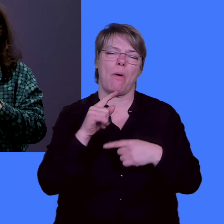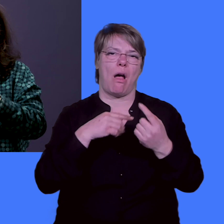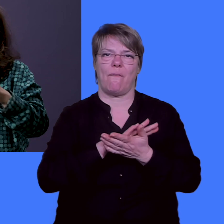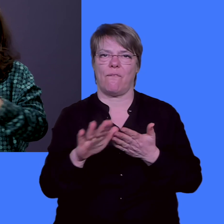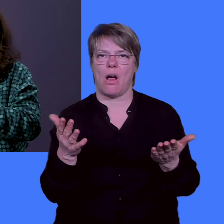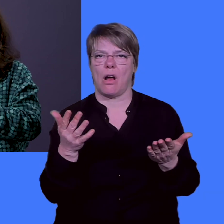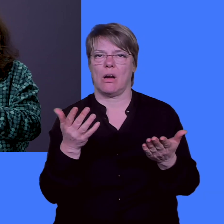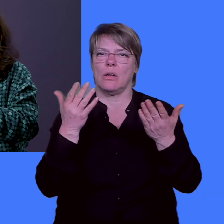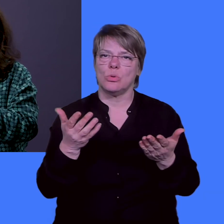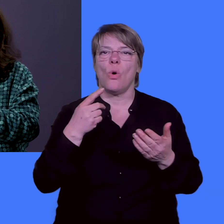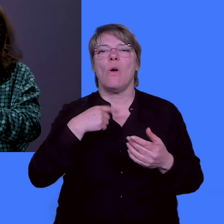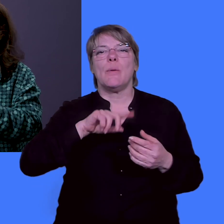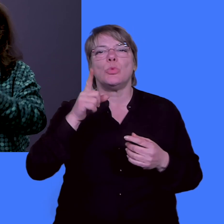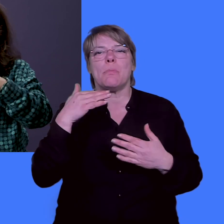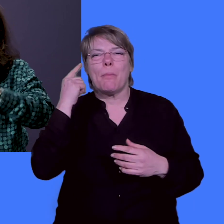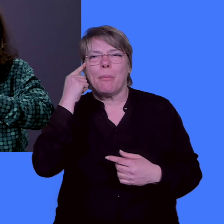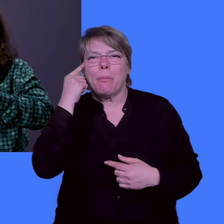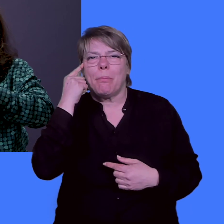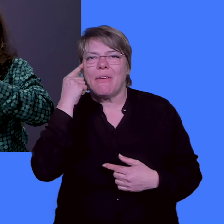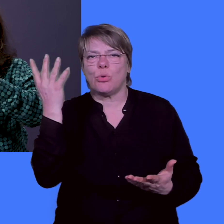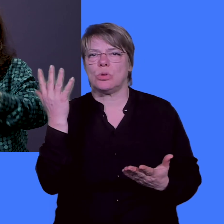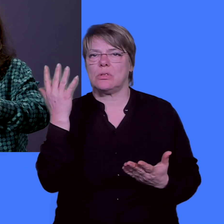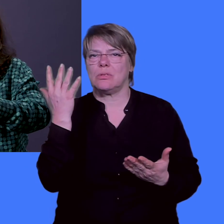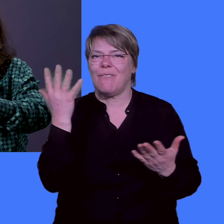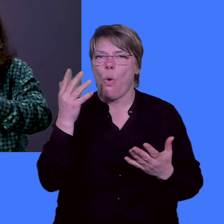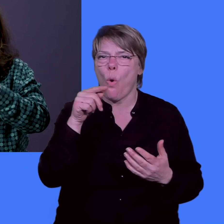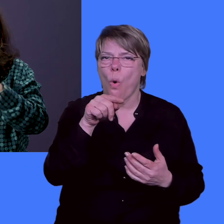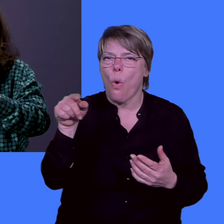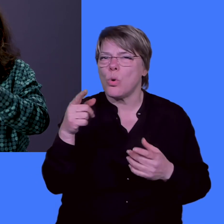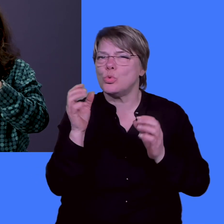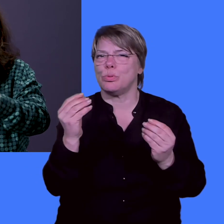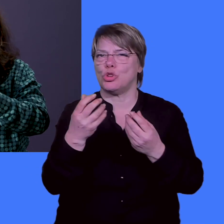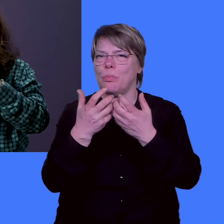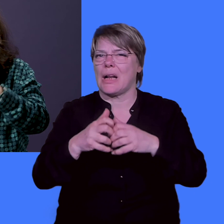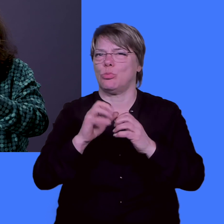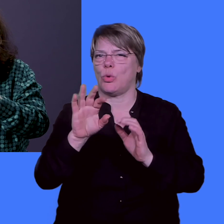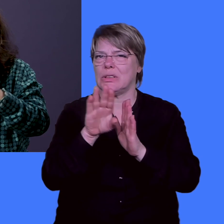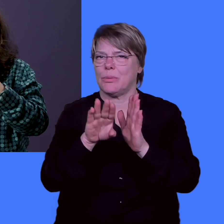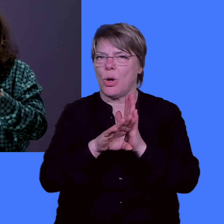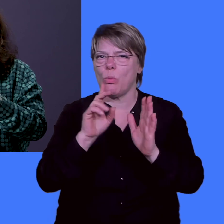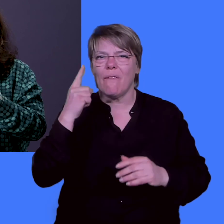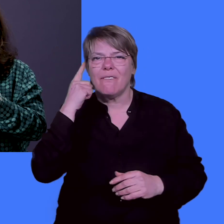Da sind wir bei Adultismus, da können wir gucken, wie wirkt sich Adultismus in unserem Kitaalltag,